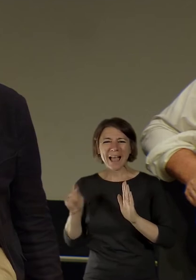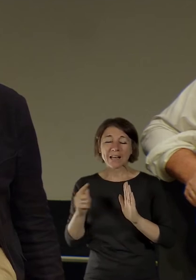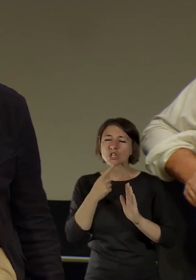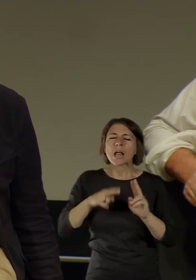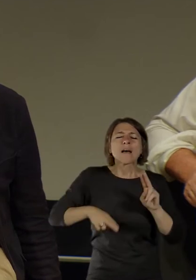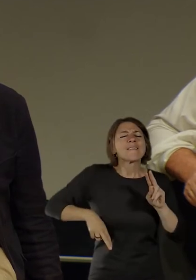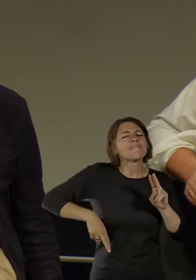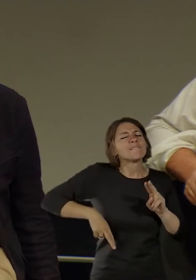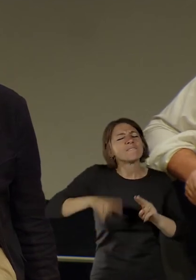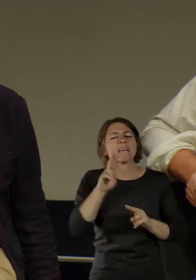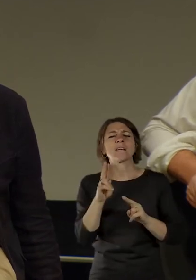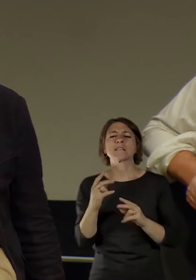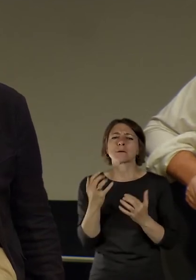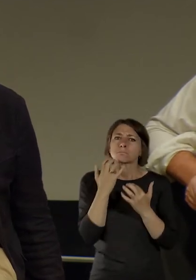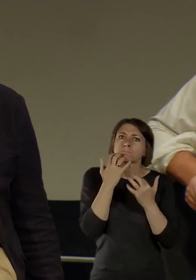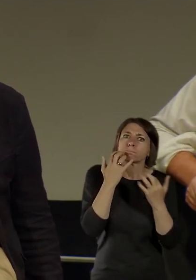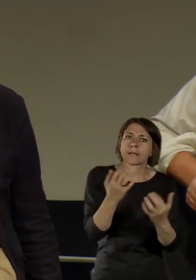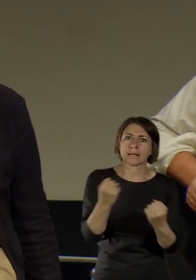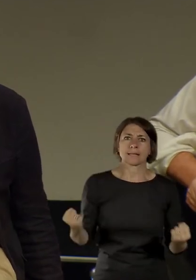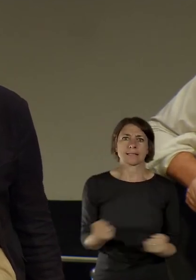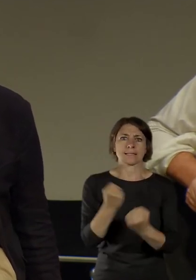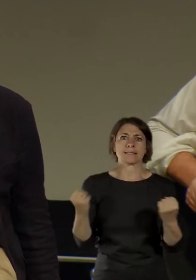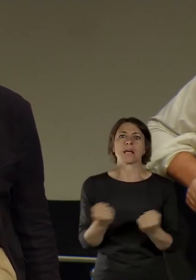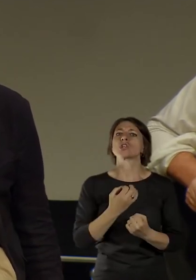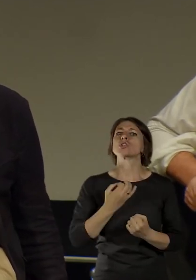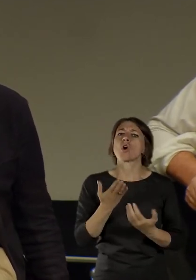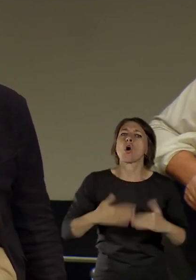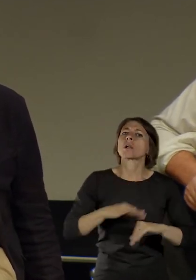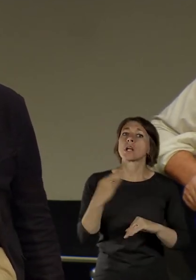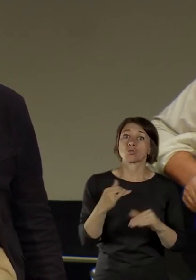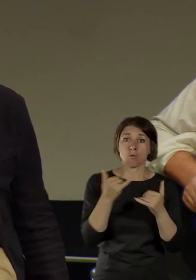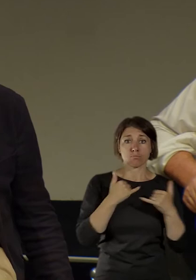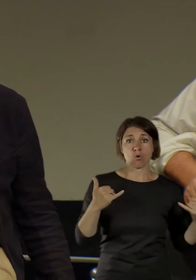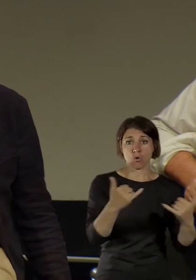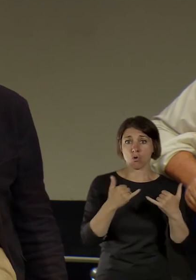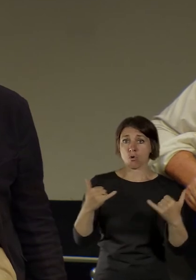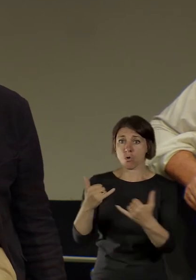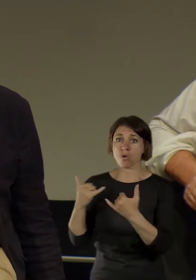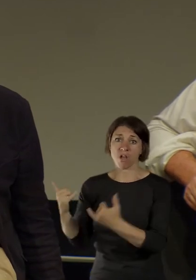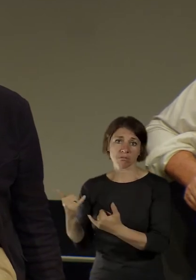veřejný zájem státní správu je právě ochrana zemědělského půdního fondu. A to je nedílná součást té debaty.